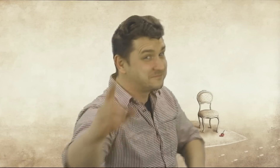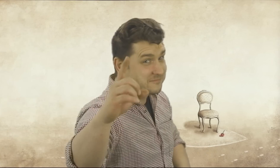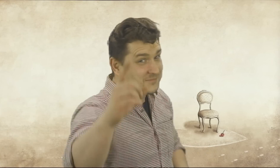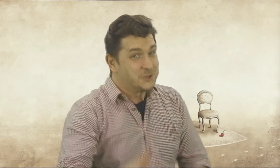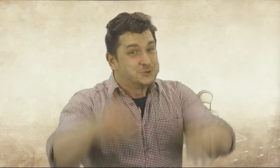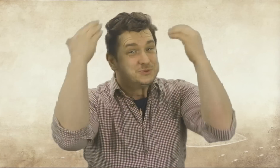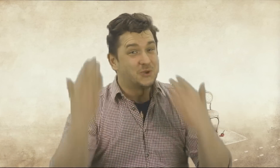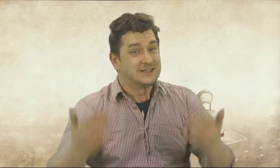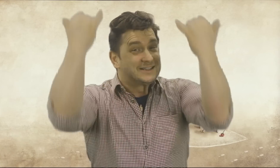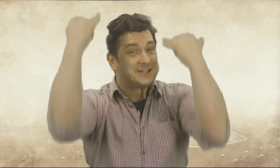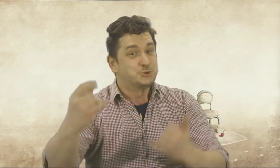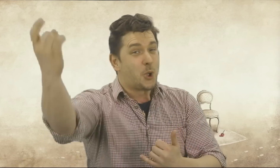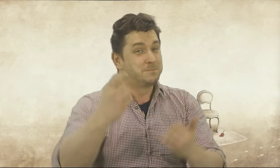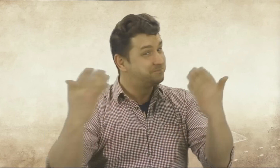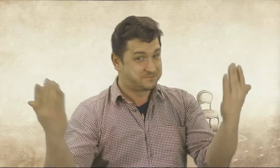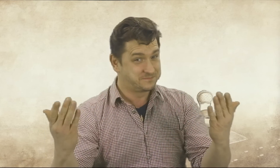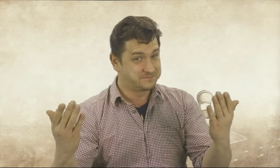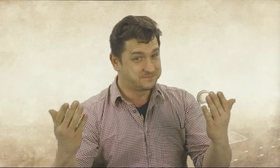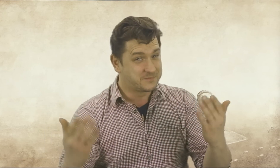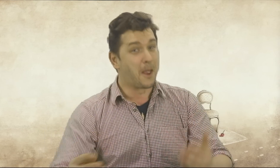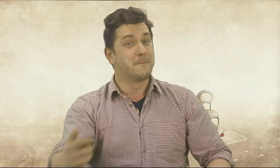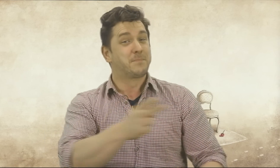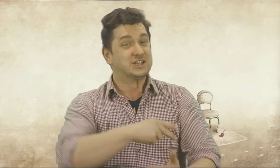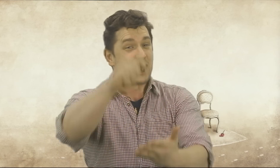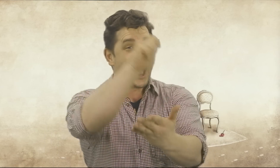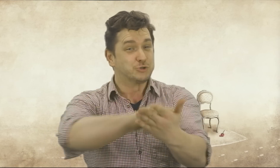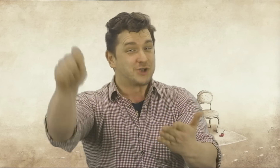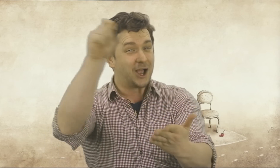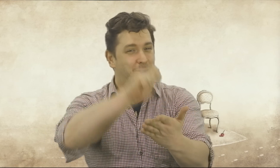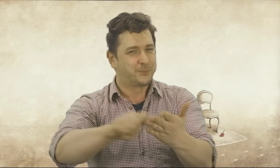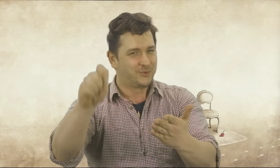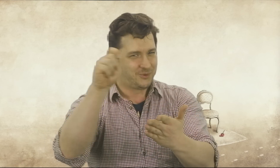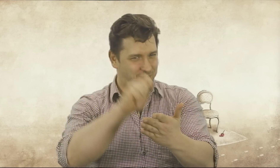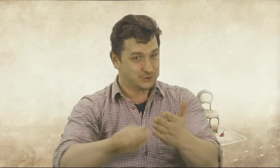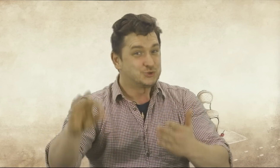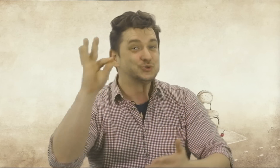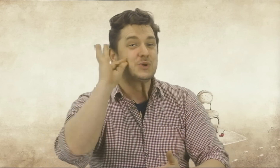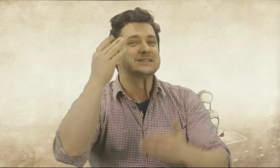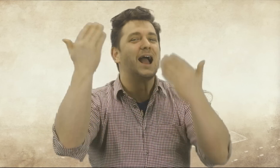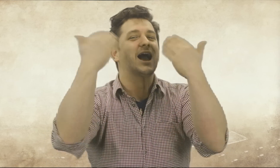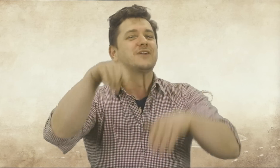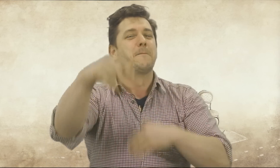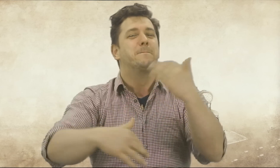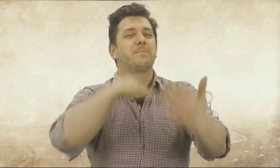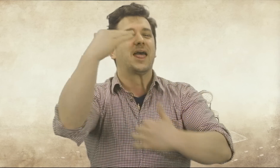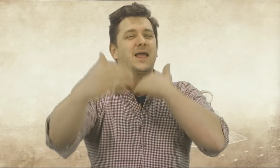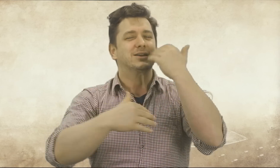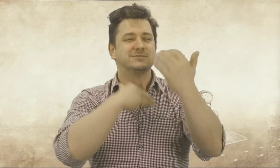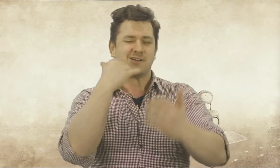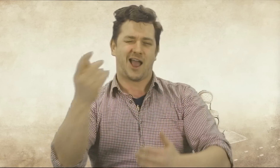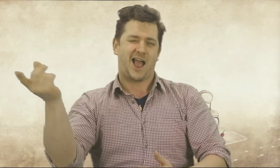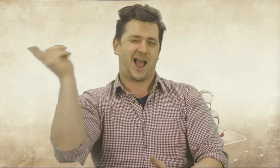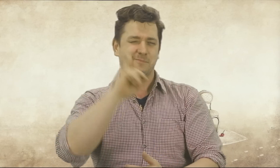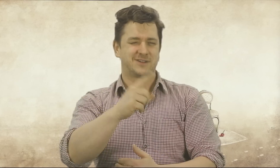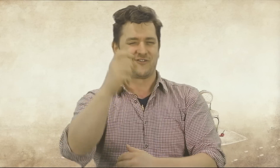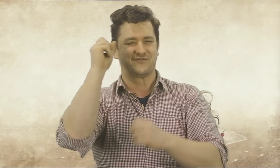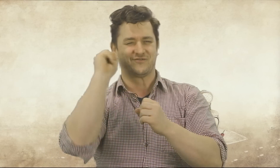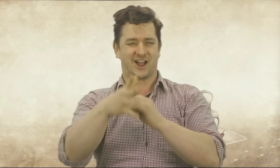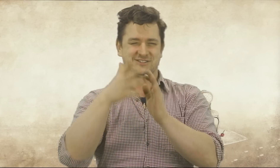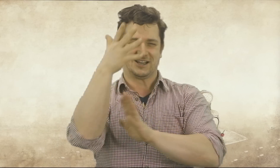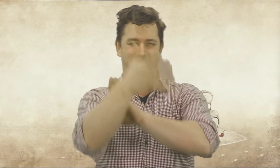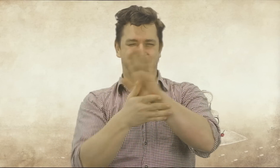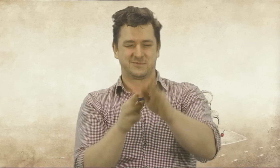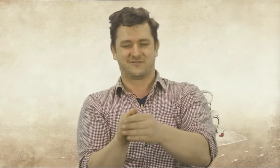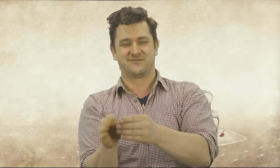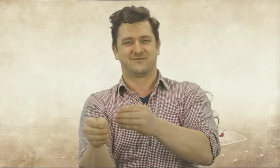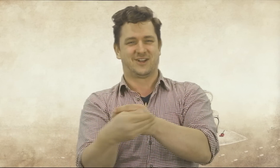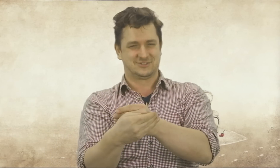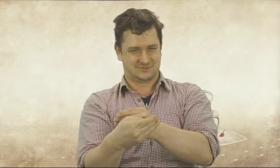SO! Jetzt kommt ein Preisausschreiben: Susanne hat im Märchen absichtlich eine Fehler-Gebärde versteckt.